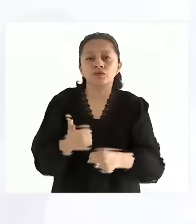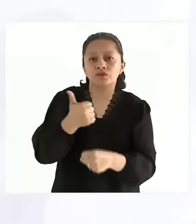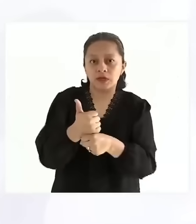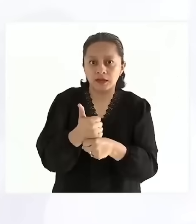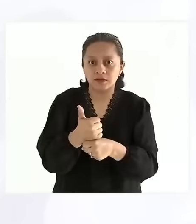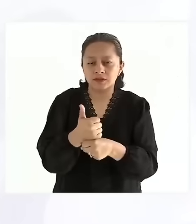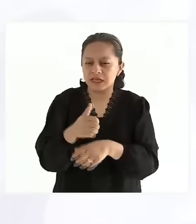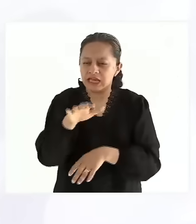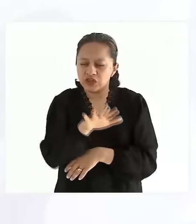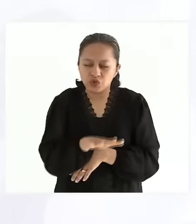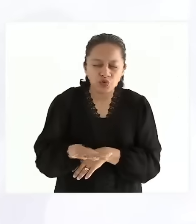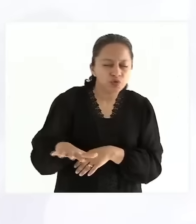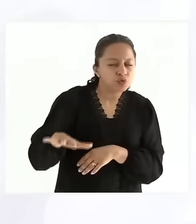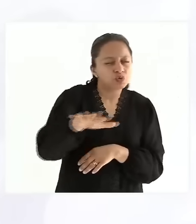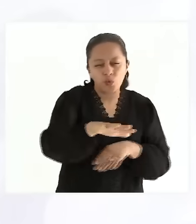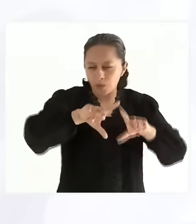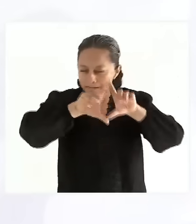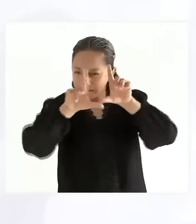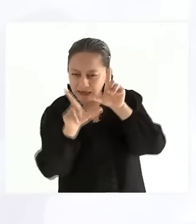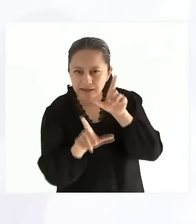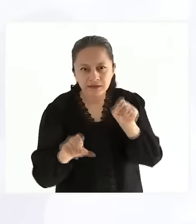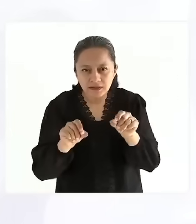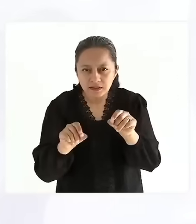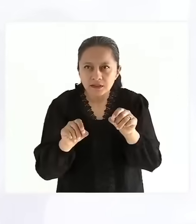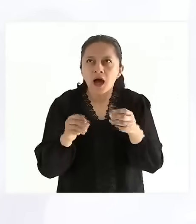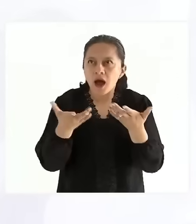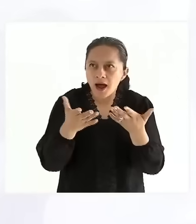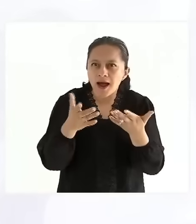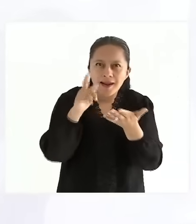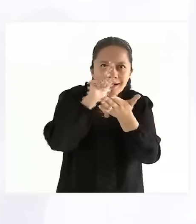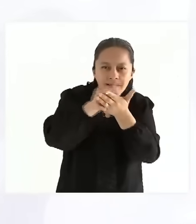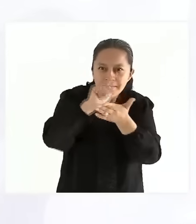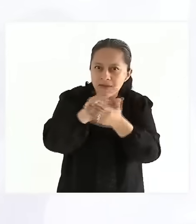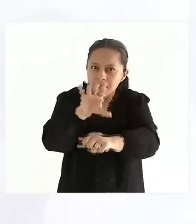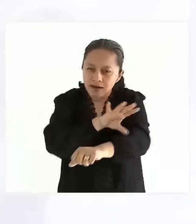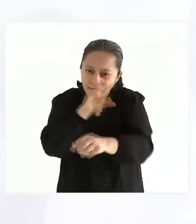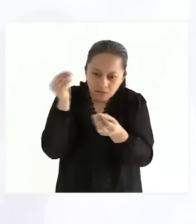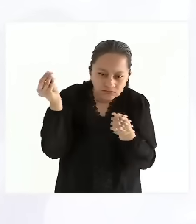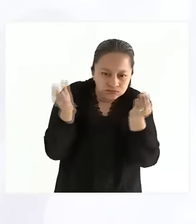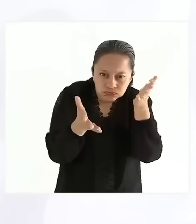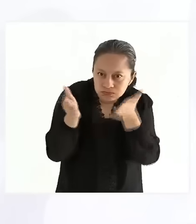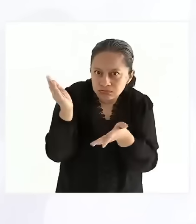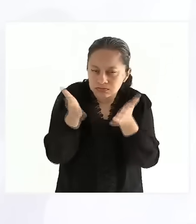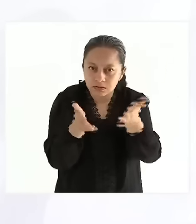a todos los rincones del país con energía cada vez más limpia. Y justo el avance de este plan